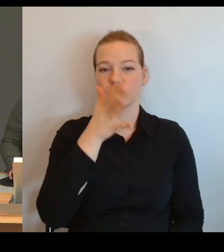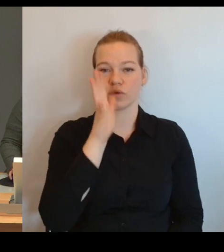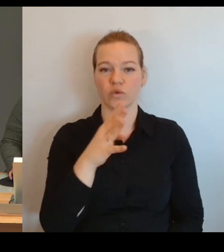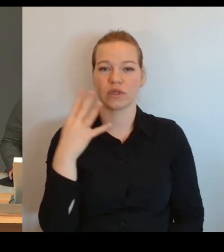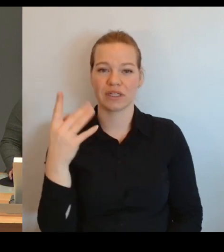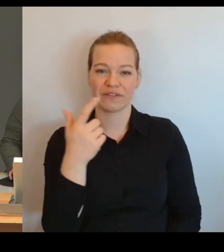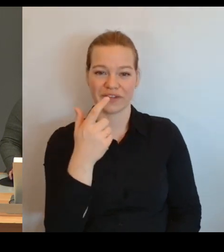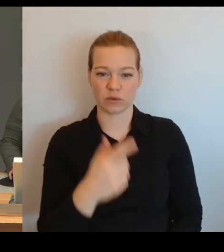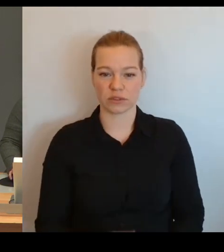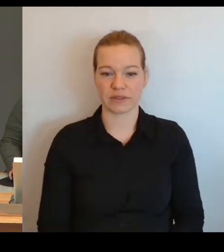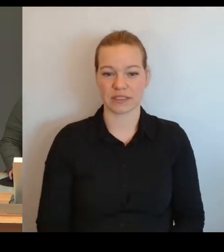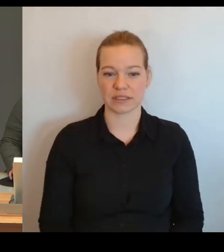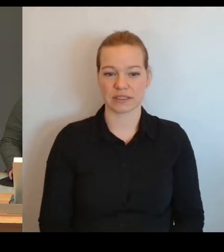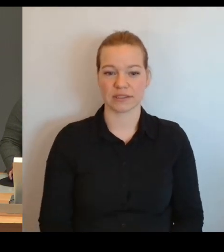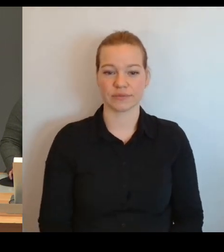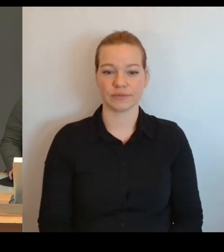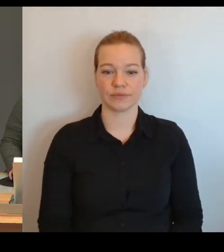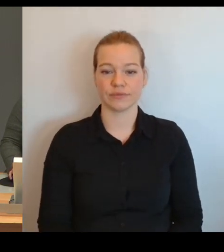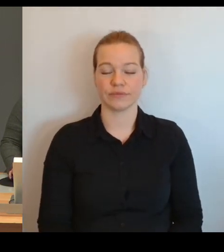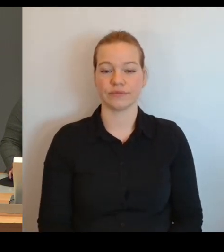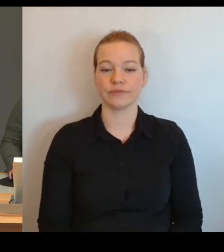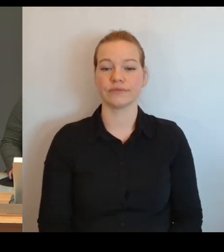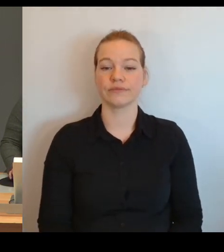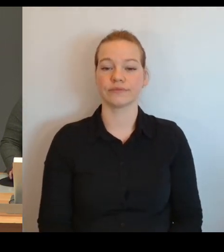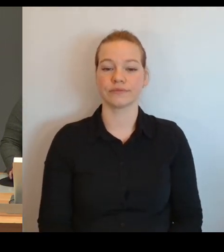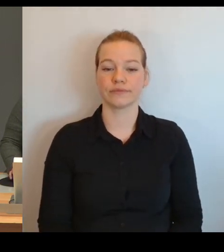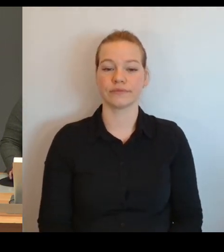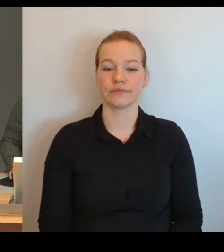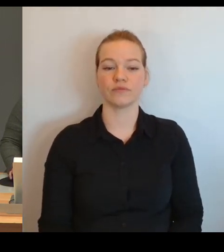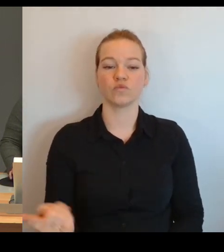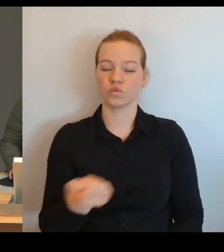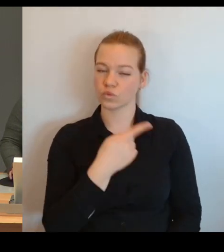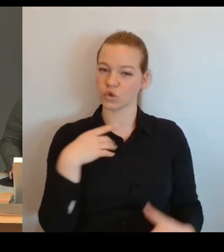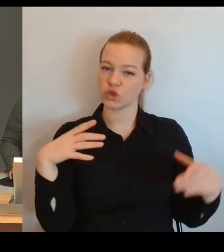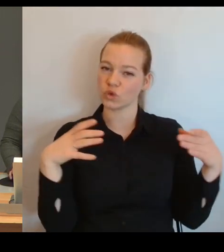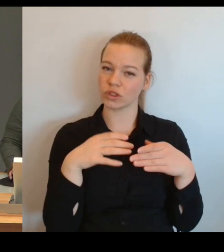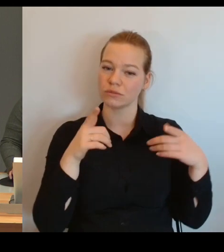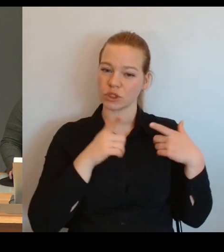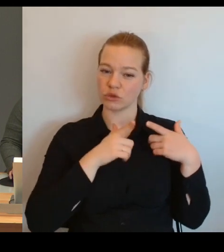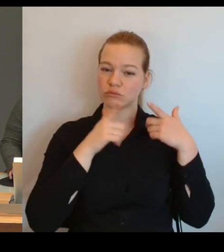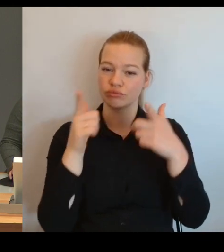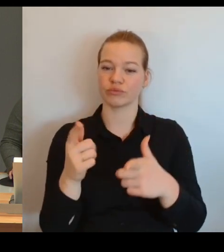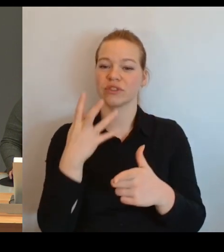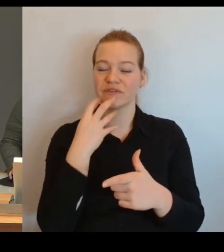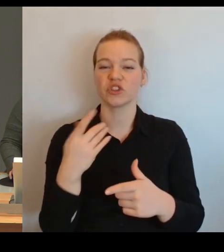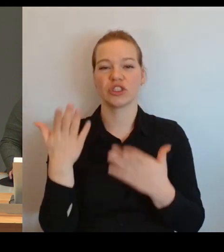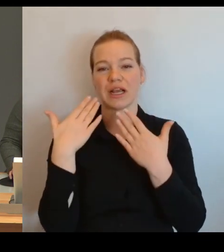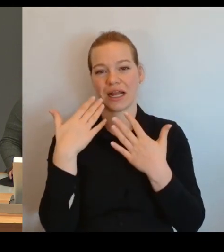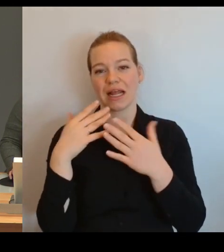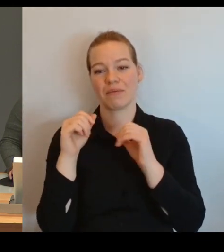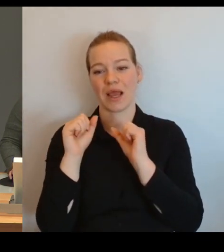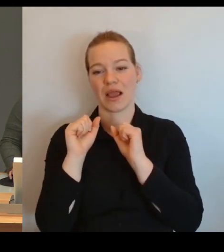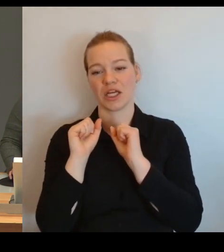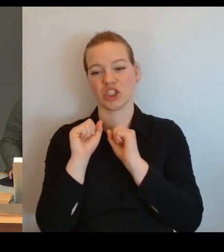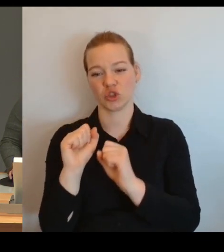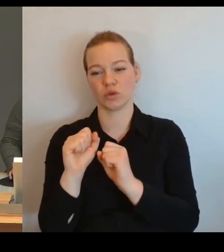Klimaschutz stärken in Verbindung mit dem Tagesordnungspunkt 37 Das ist ein Antrag der Fraktion Die Linke auf Drucksache 19 1488 BVG